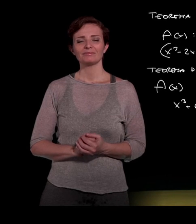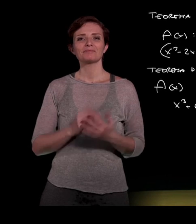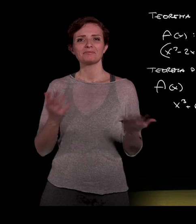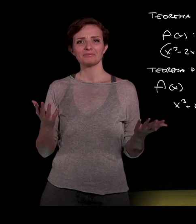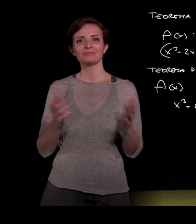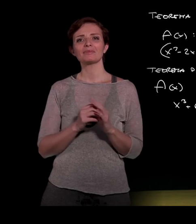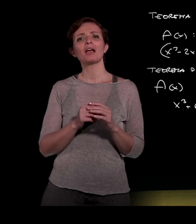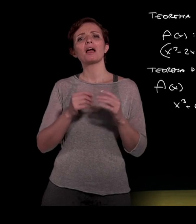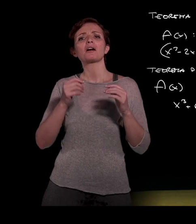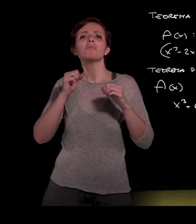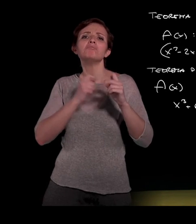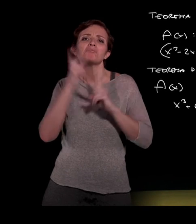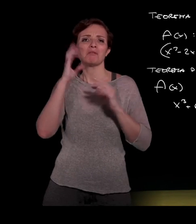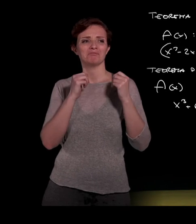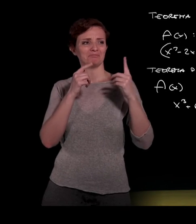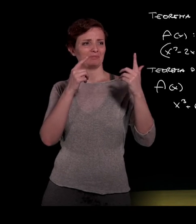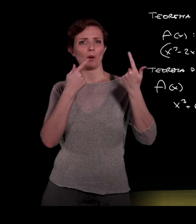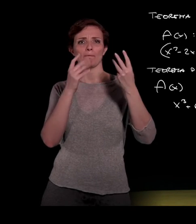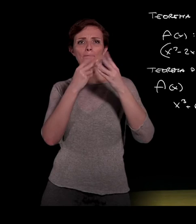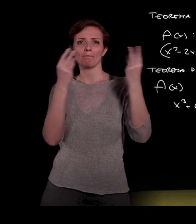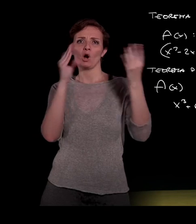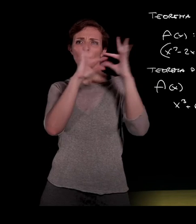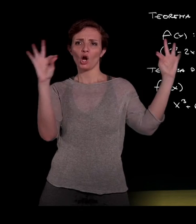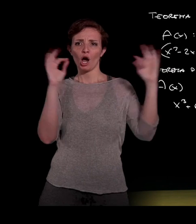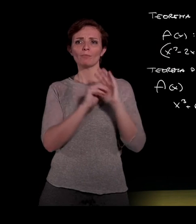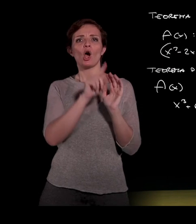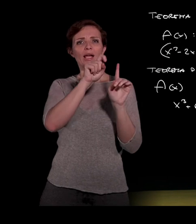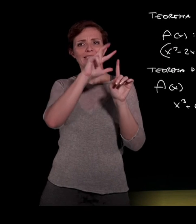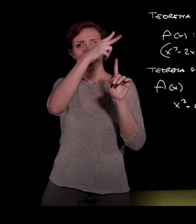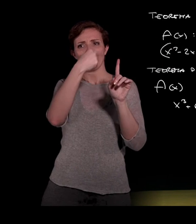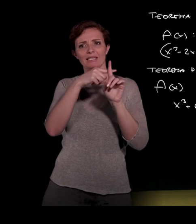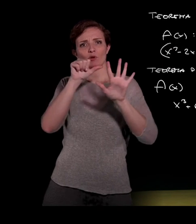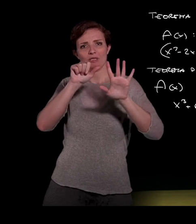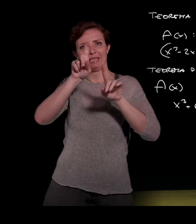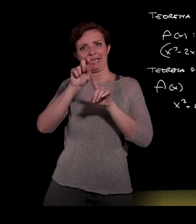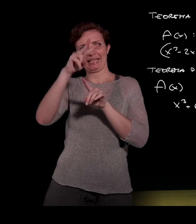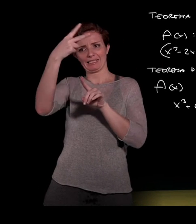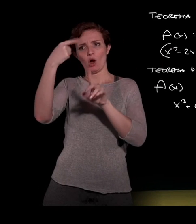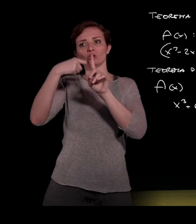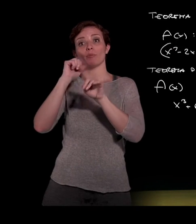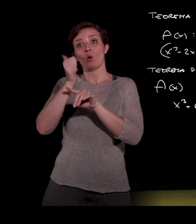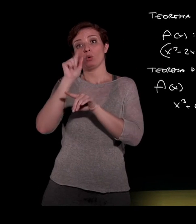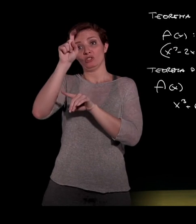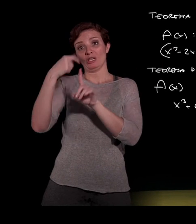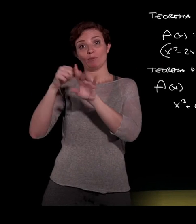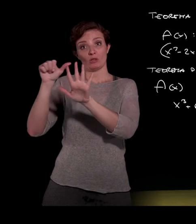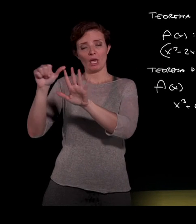Andiamo a vedere se questo polinomio è divisibile per x+1, oppure per x-1, o x+2, o x-3.